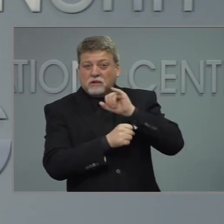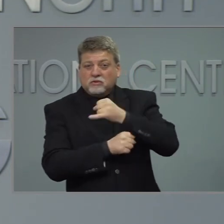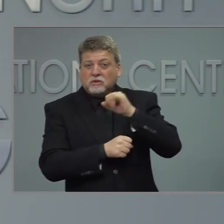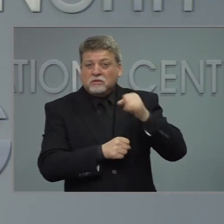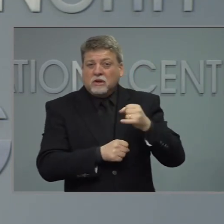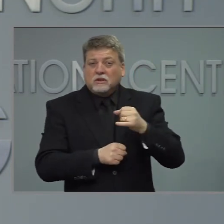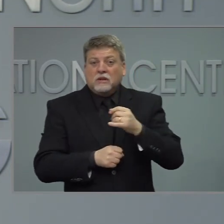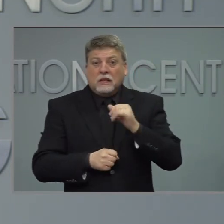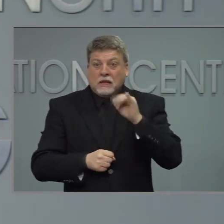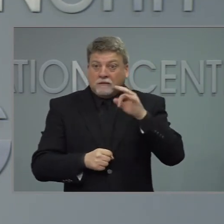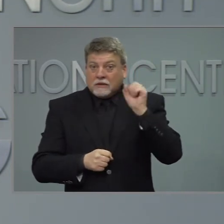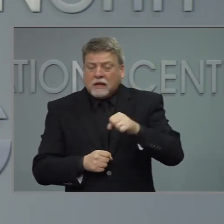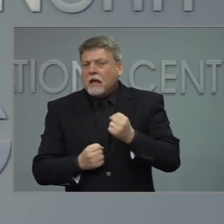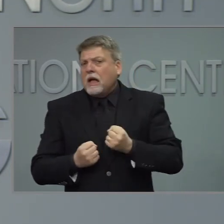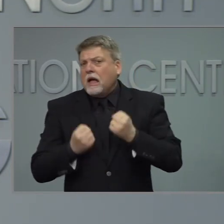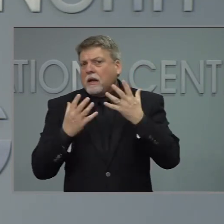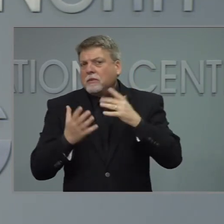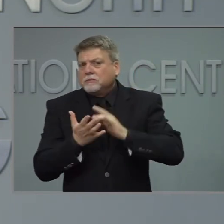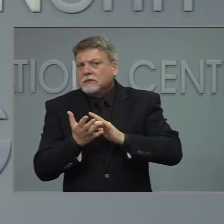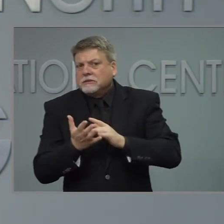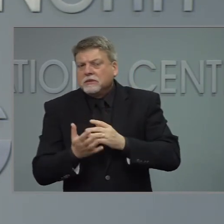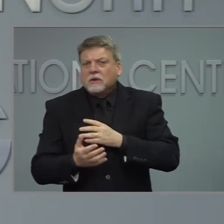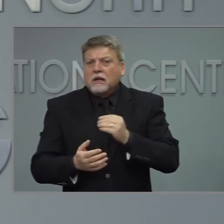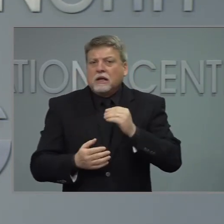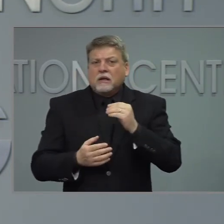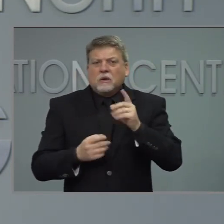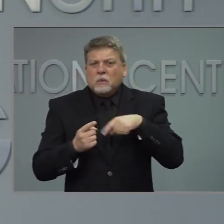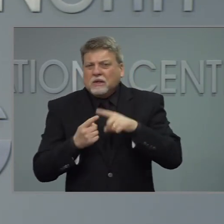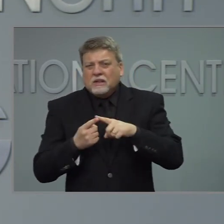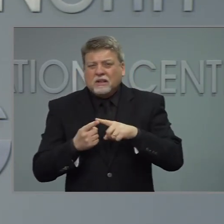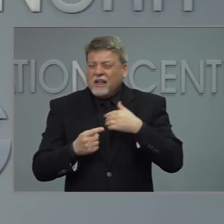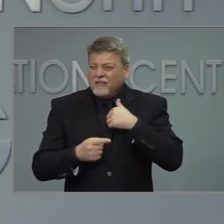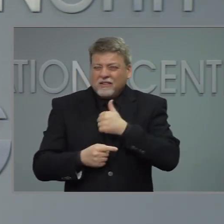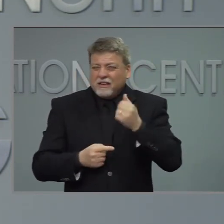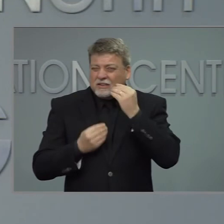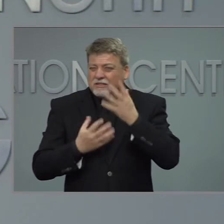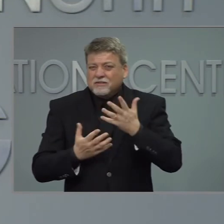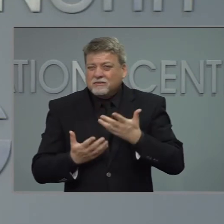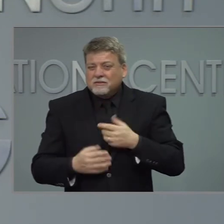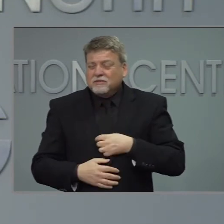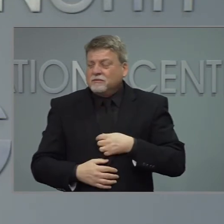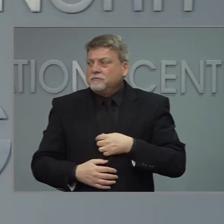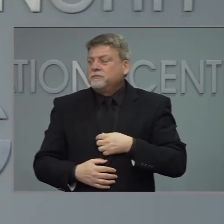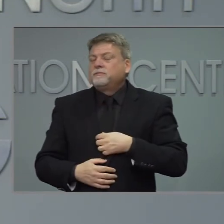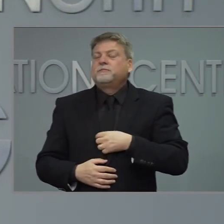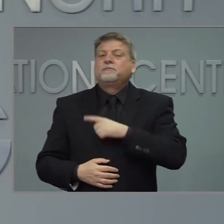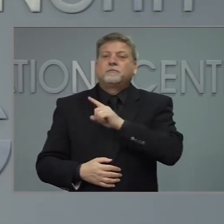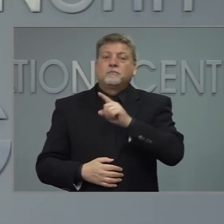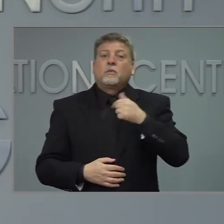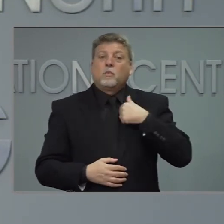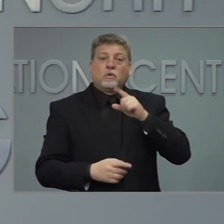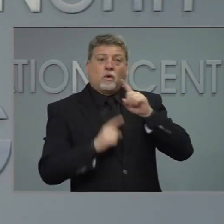han dado a usted un idea de cuál. De cuántas dosis y en qué fechas okey respuestas hemos